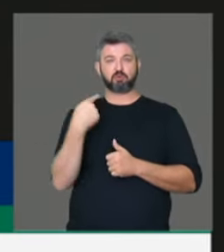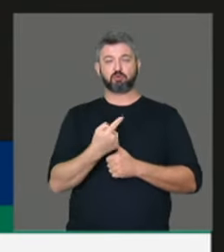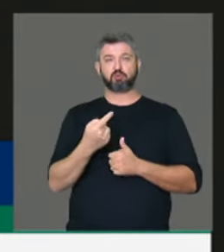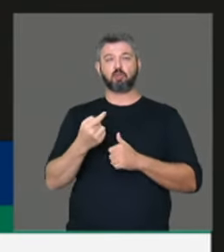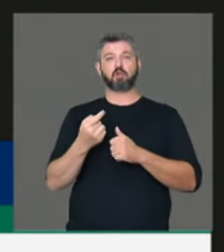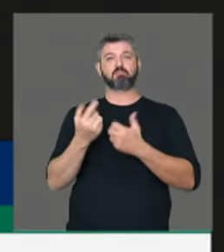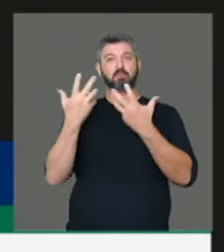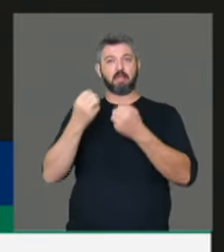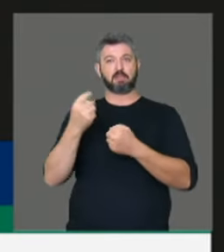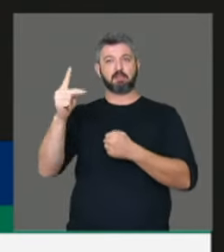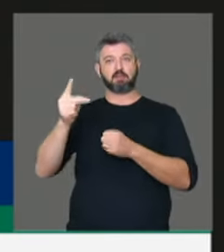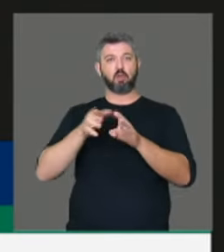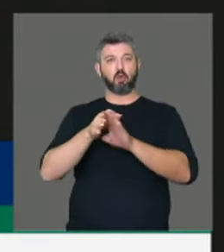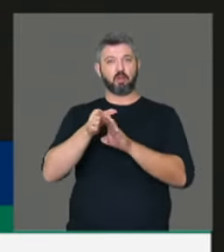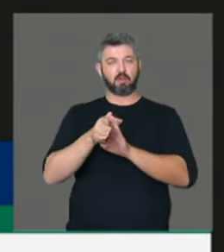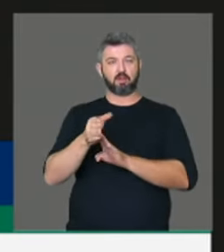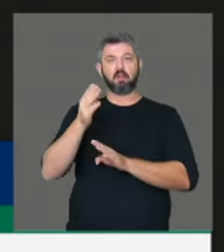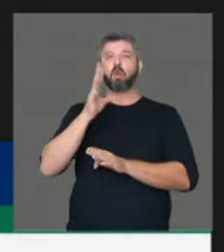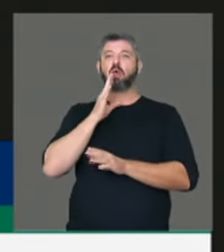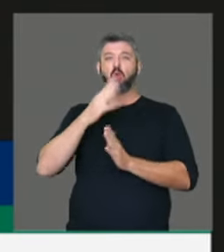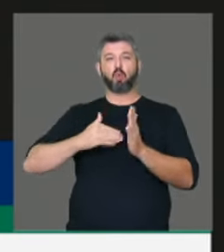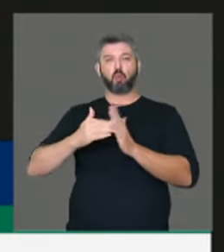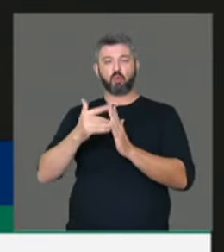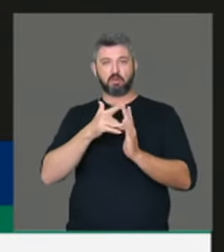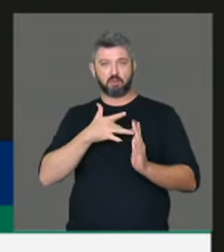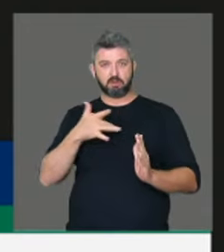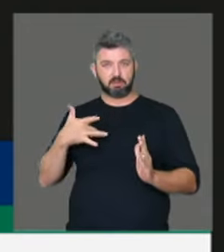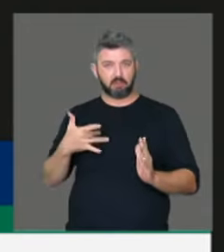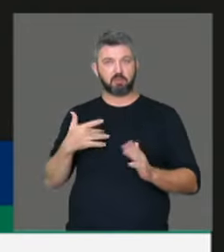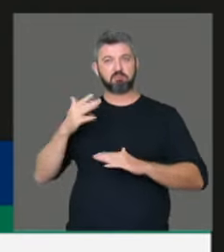PARABENIZAR PELO PROJETO APROVADO AGORA. E APROVEITAR ESSE MOMENTO, PORQUE A GENTE VEM FERNANDO MUITO DE